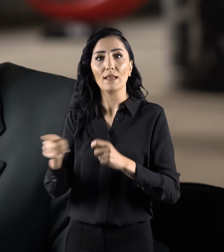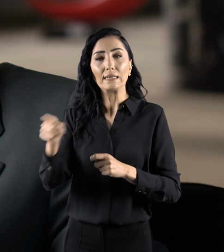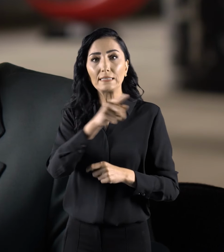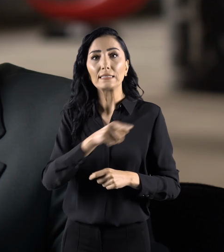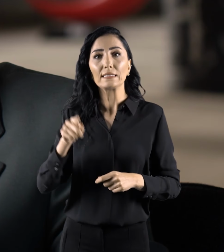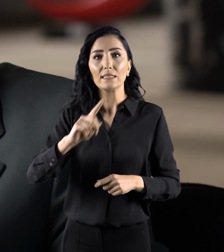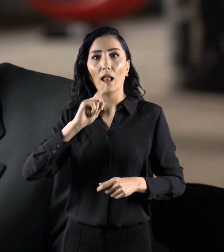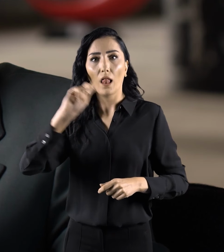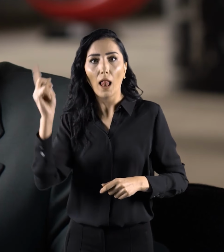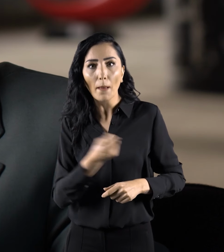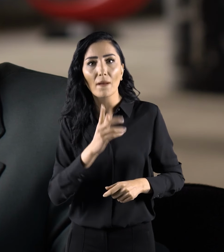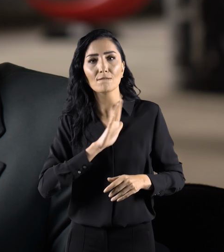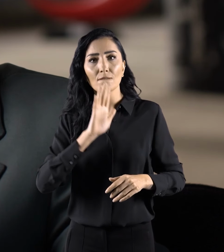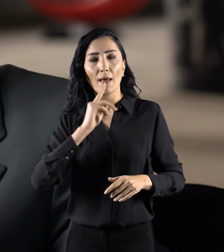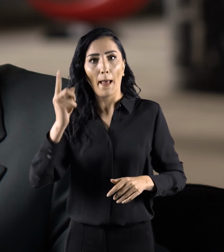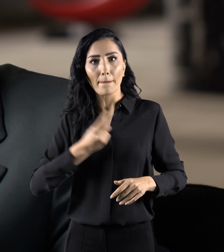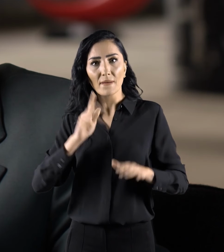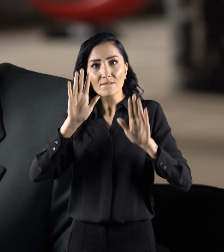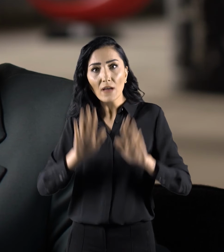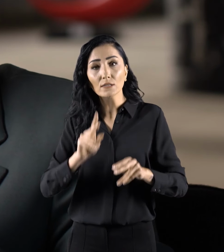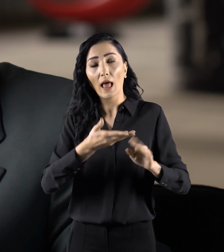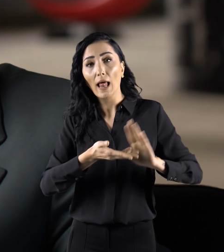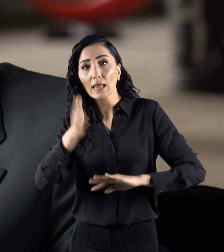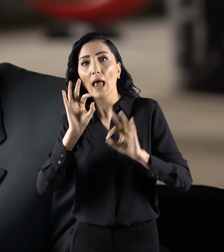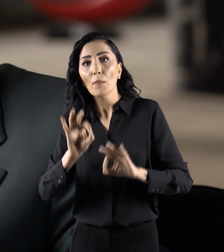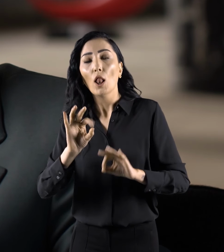Eğer yetkililer size tahliye uyarısında bulunuyorlarsa